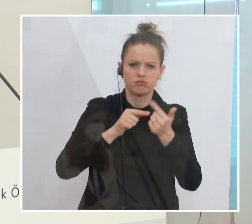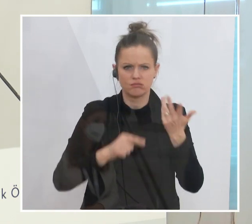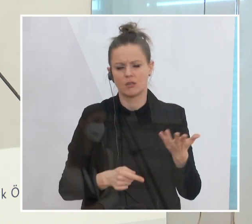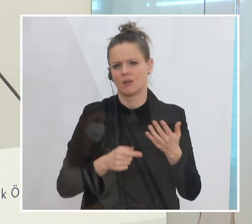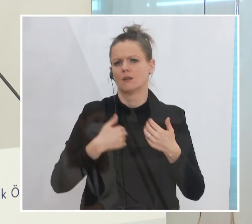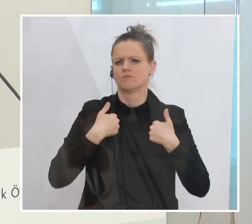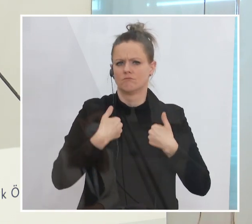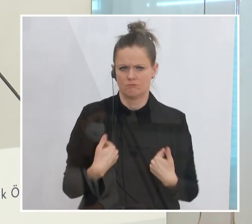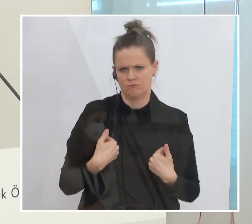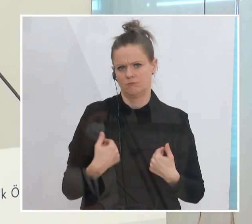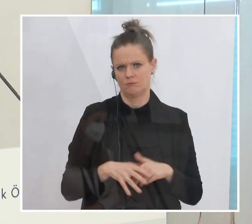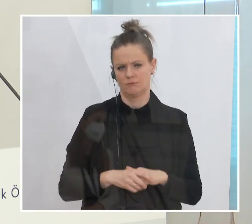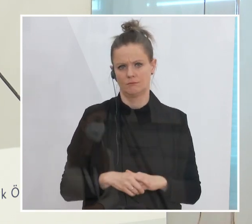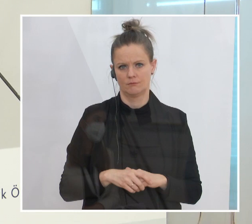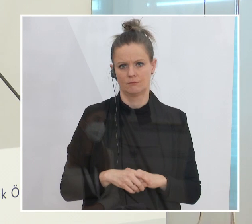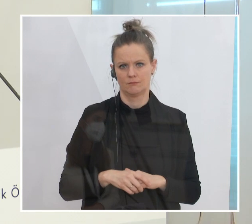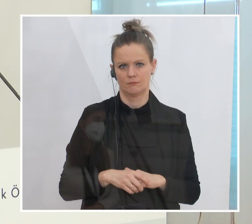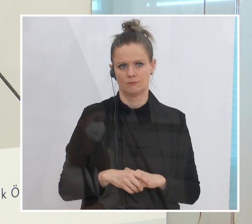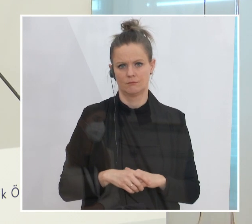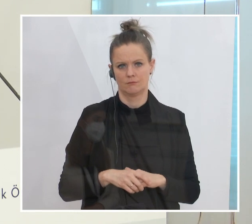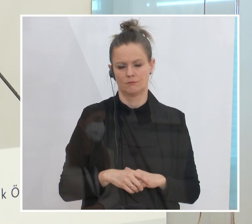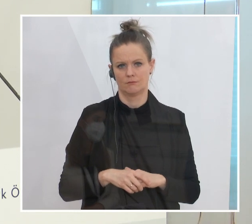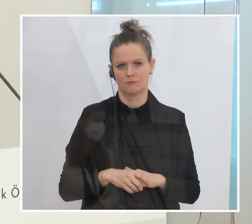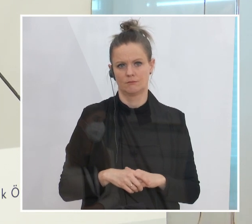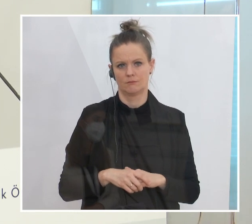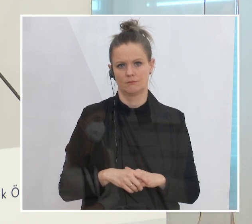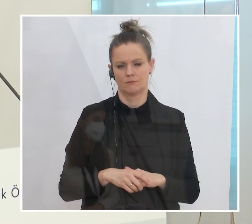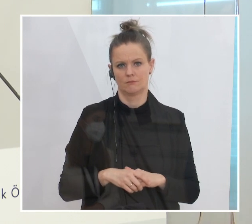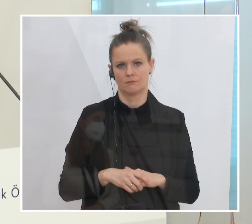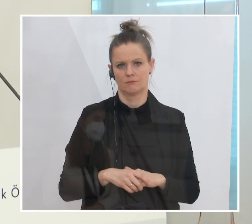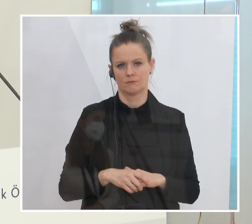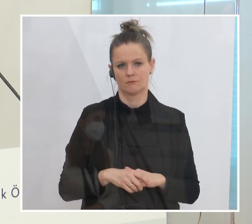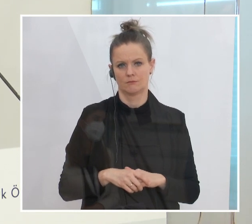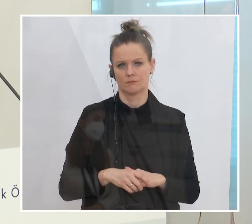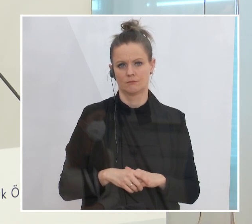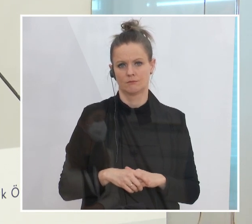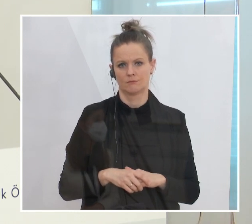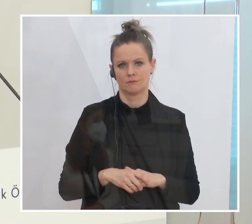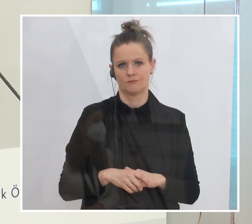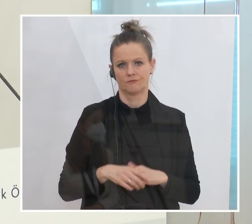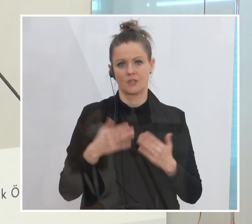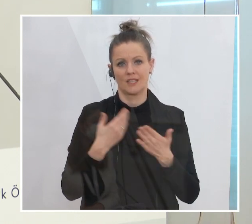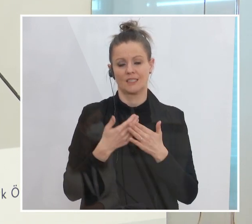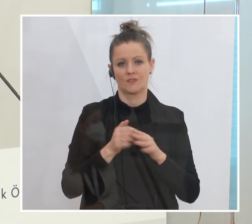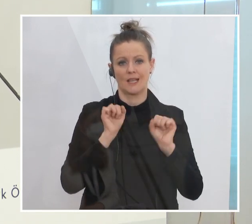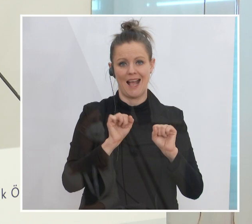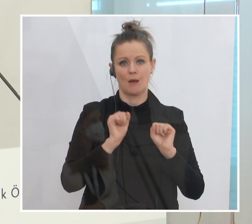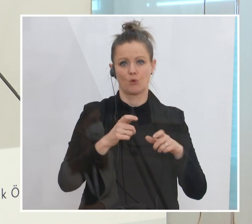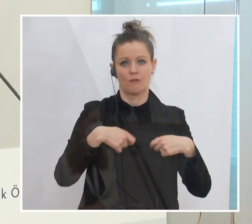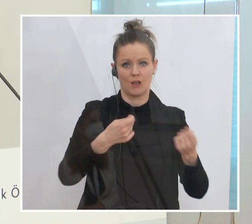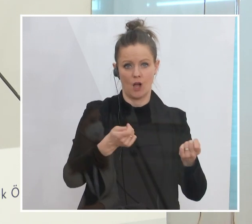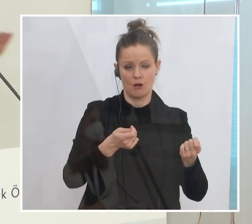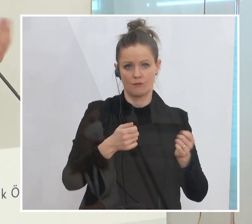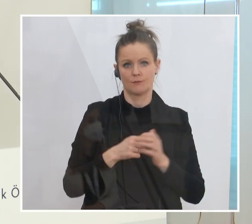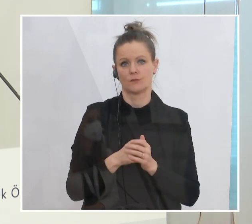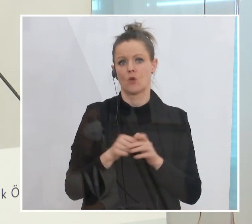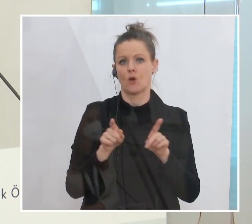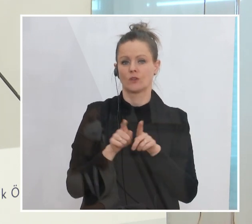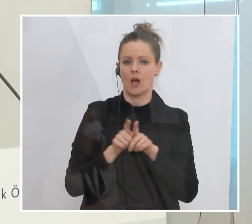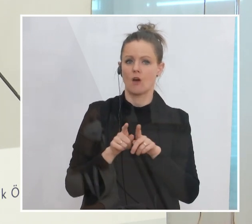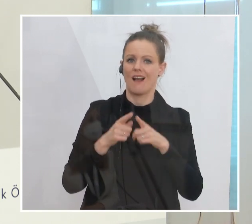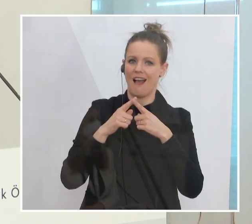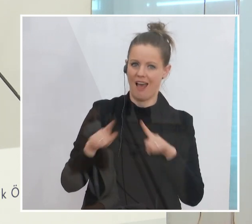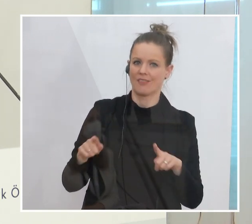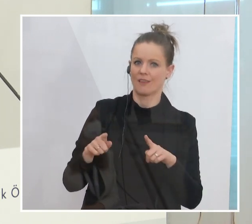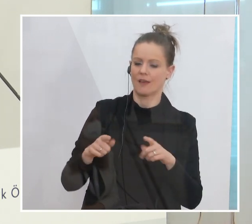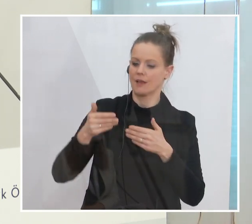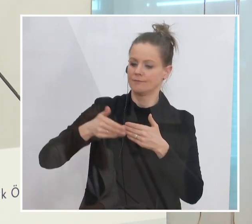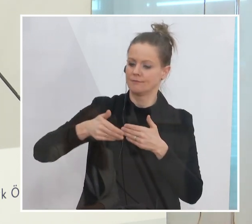Wir werden daher den Verkauf von Abonnements und anderen seriellen Kartenangeboten mit einer Summe